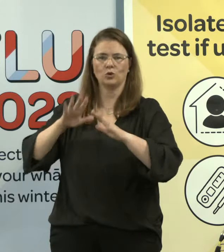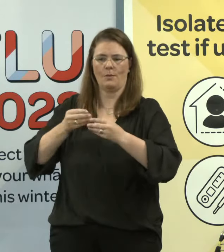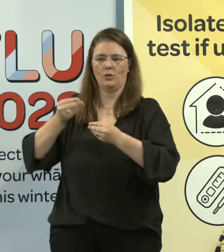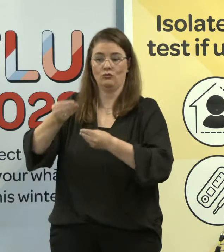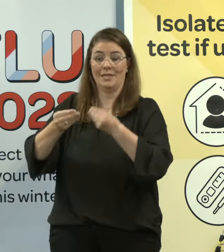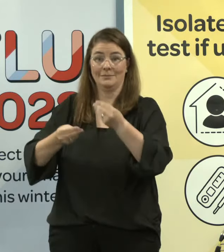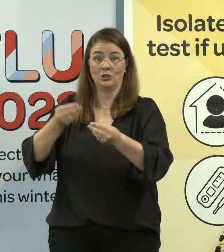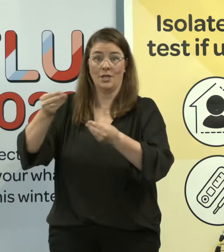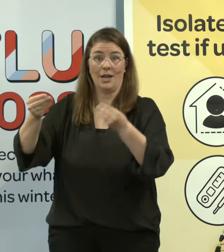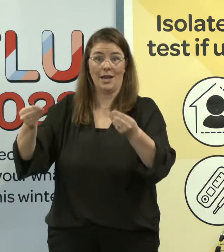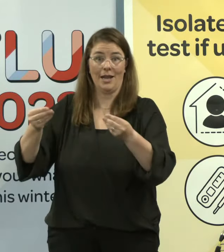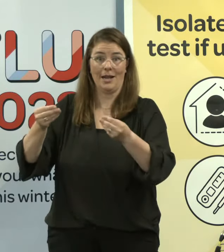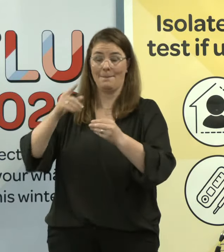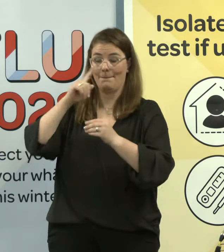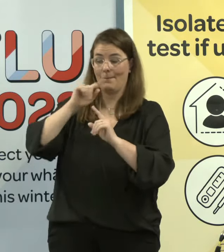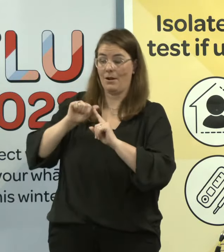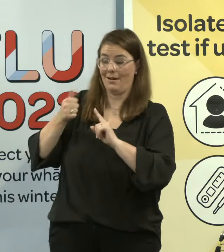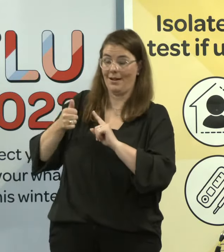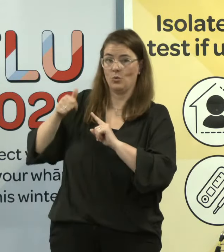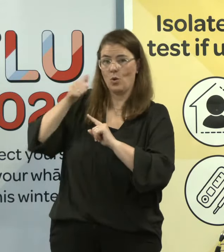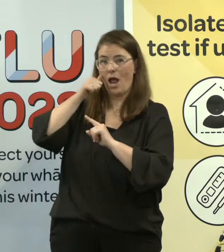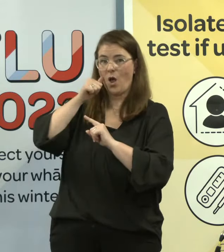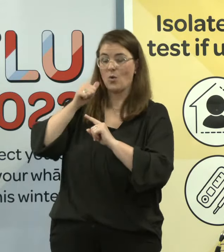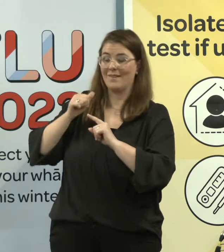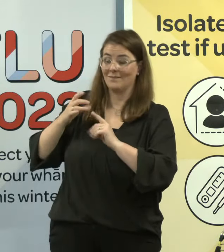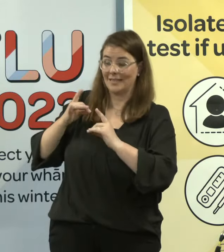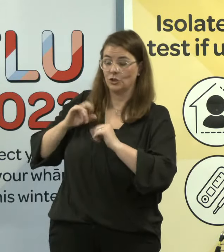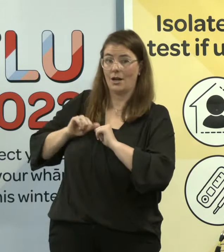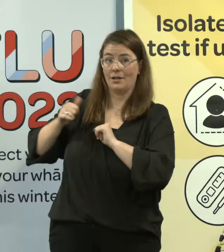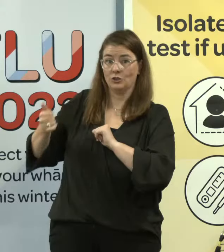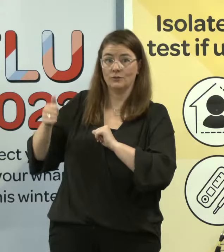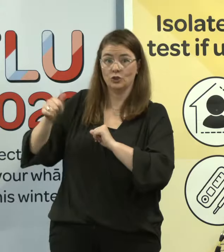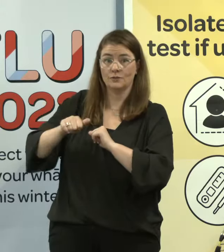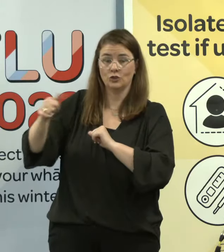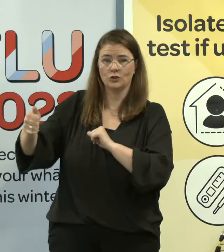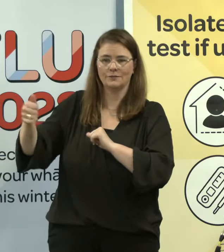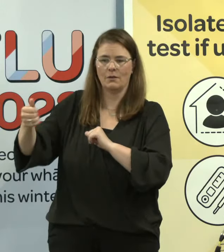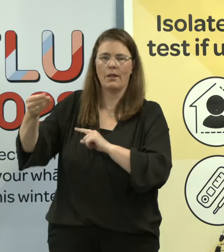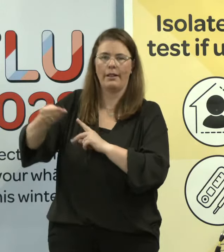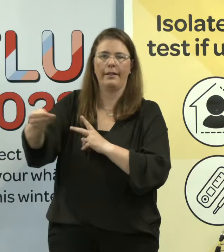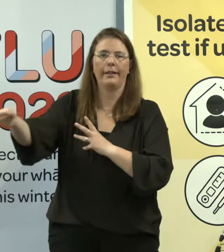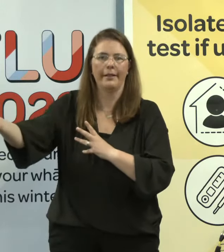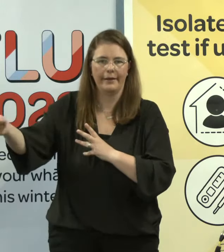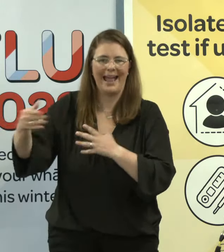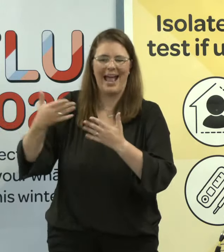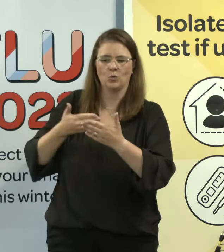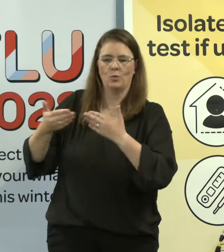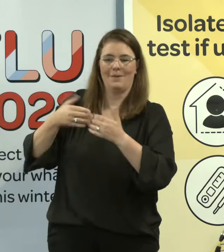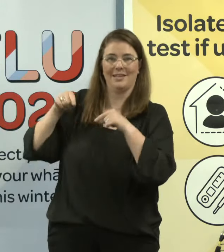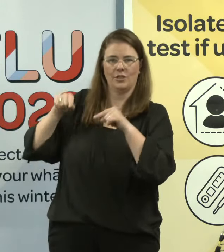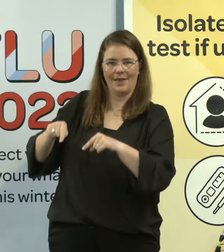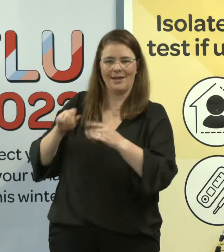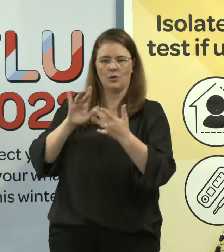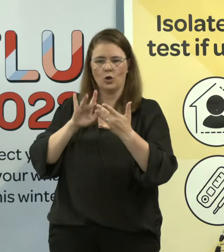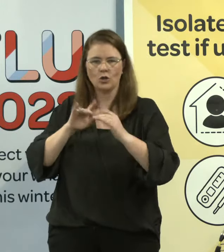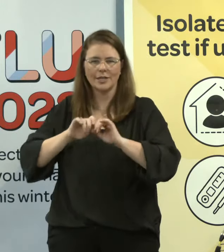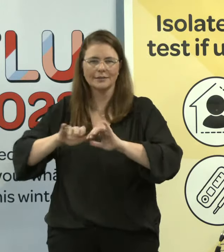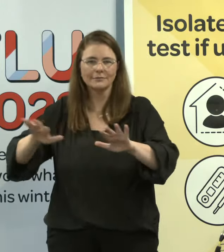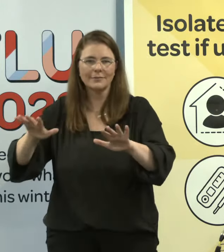nga hoapaki. Me nga wa wehe mo era. Na te mea ko te ari kei te